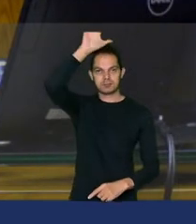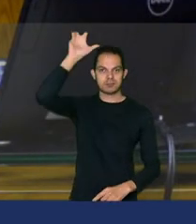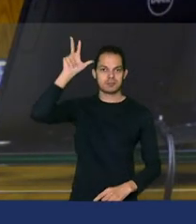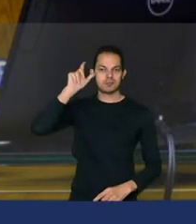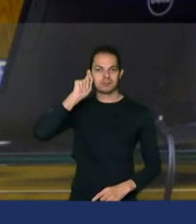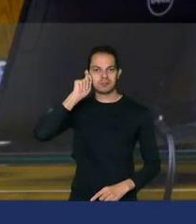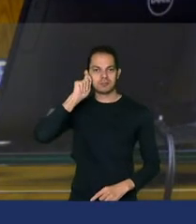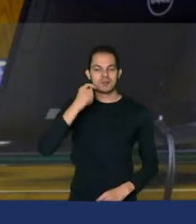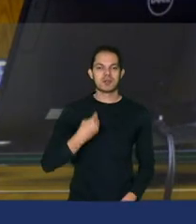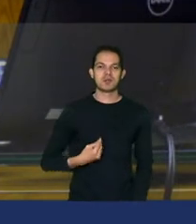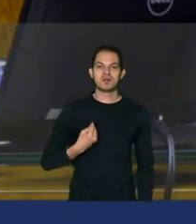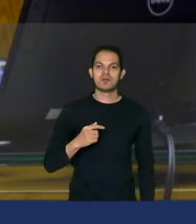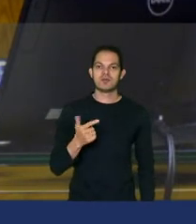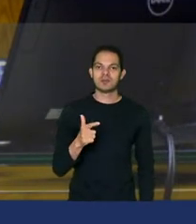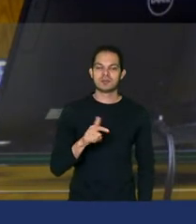RICARDO, DO PT DO AMAZONAS.